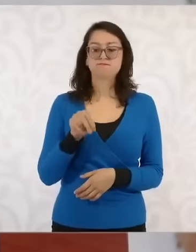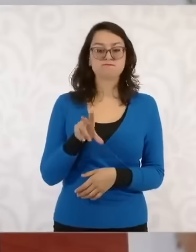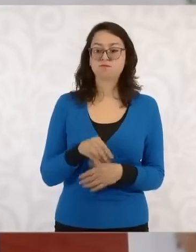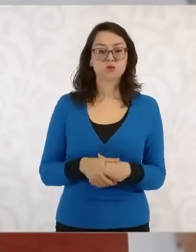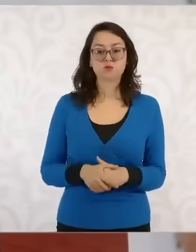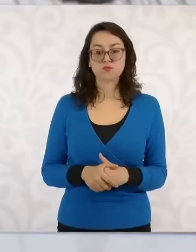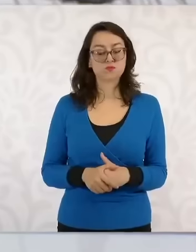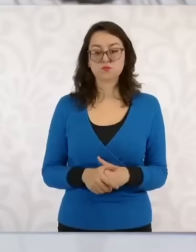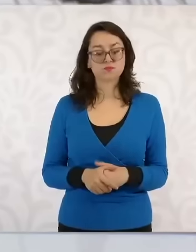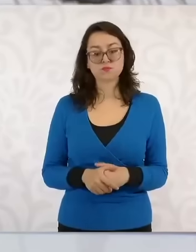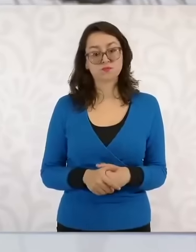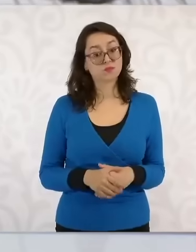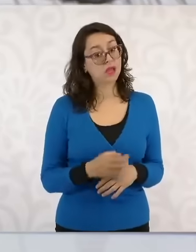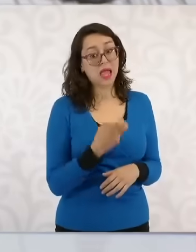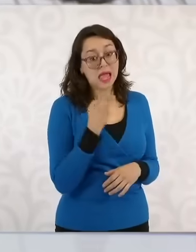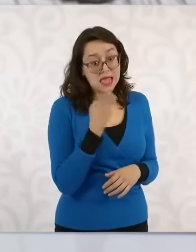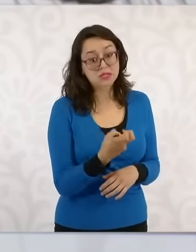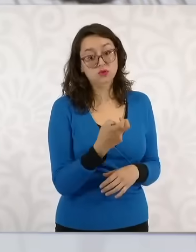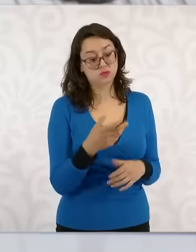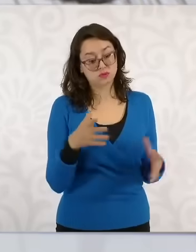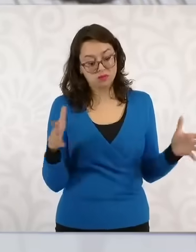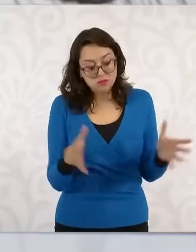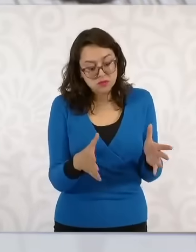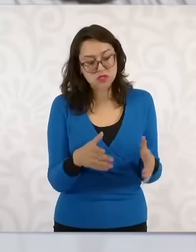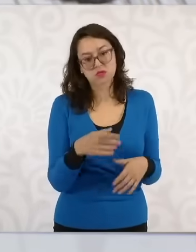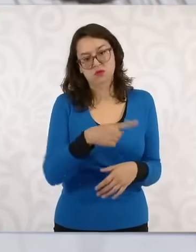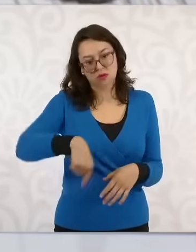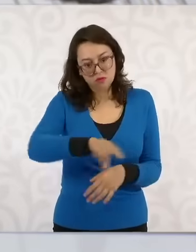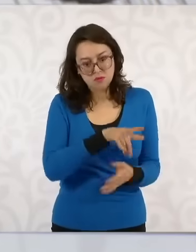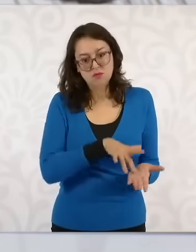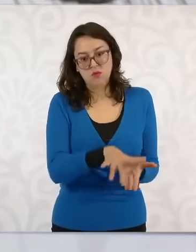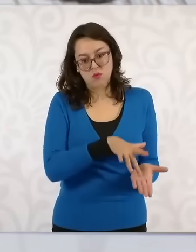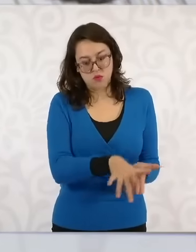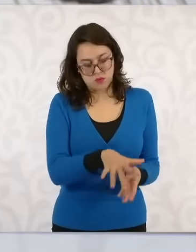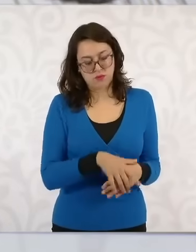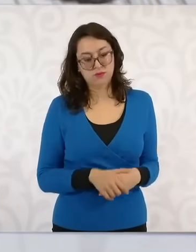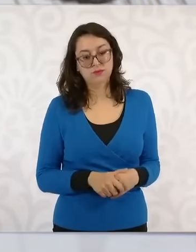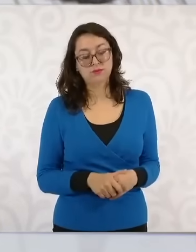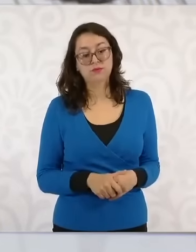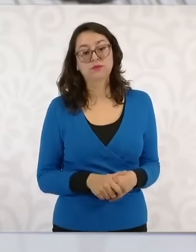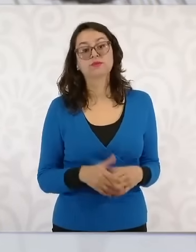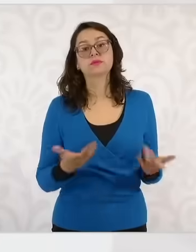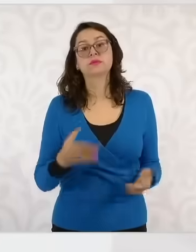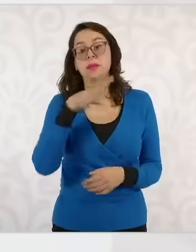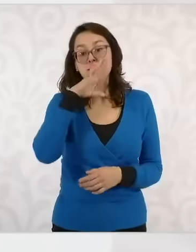tampoco. Es esencialmente al pequeño productor. Entonces, a productores de maíz, de trigo,